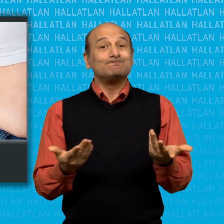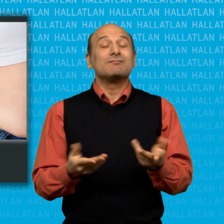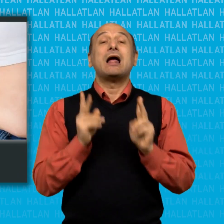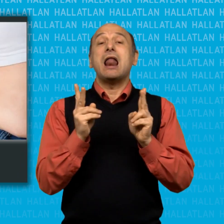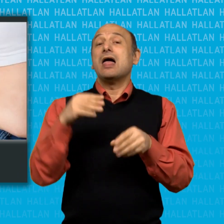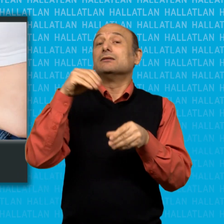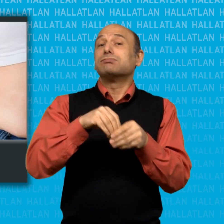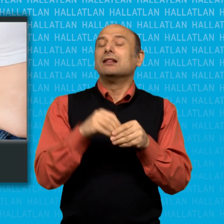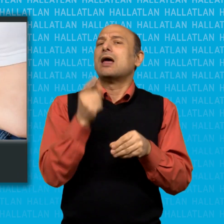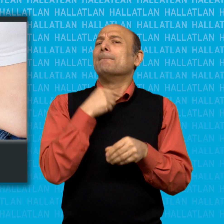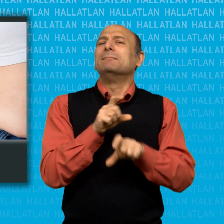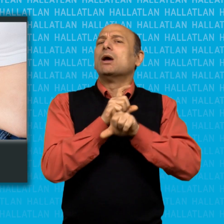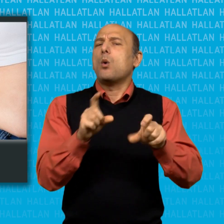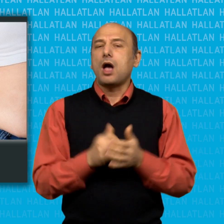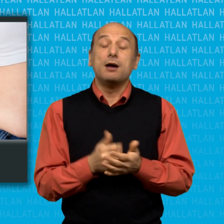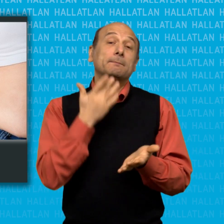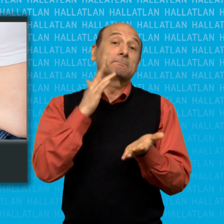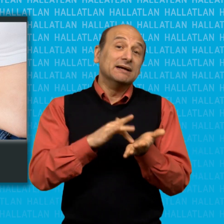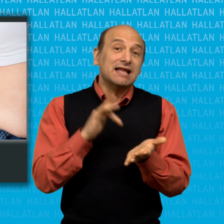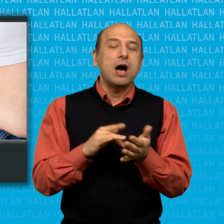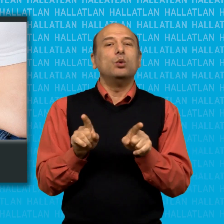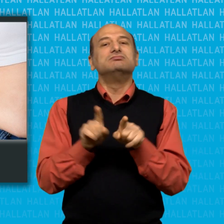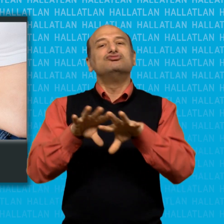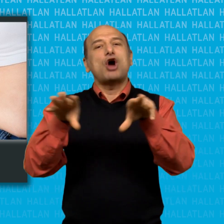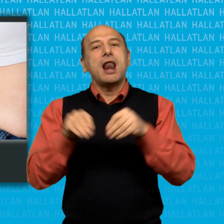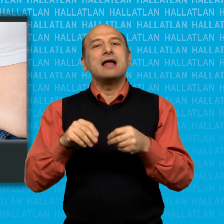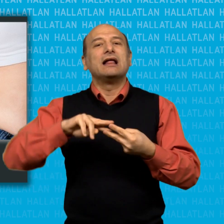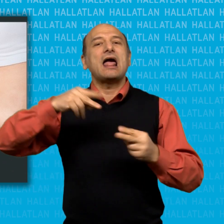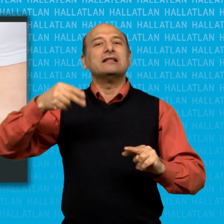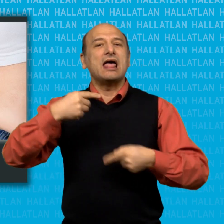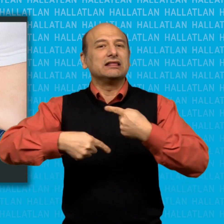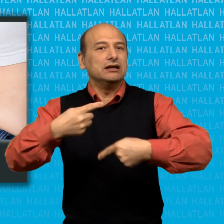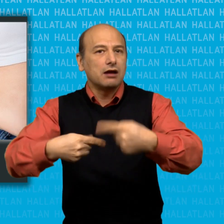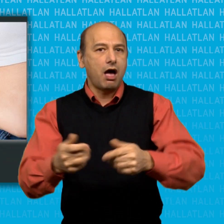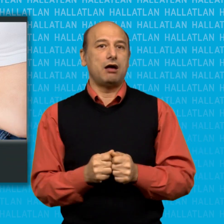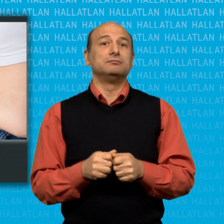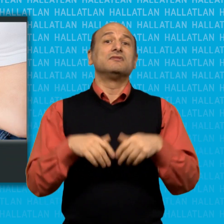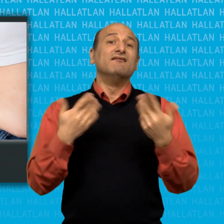Ennek hátterében genetikai hajlam is meghúzódhat,